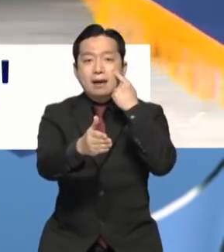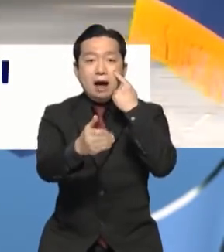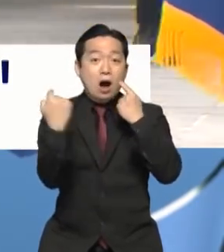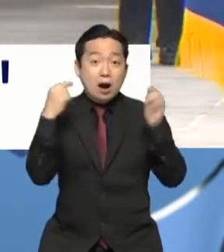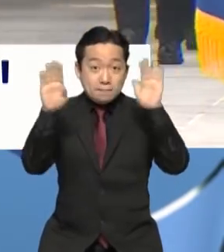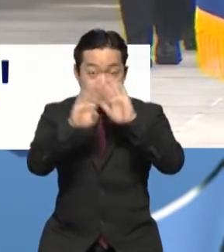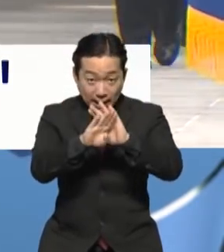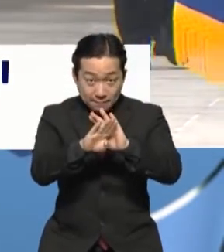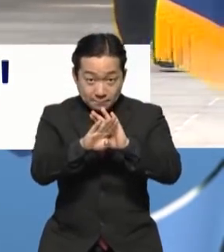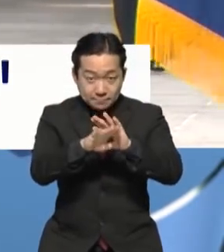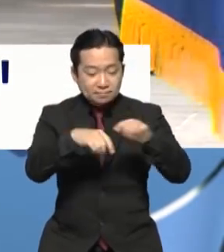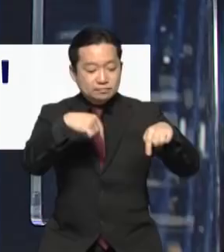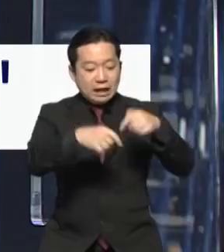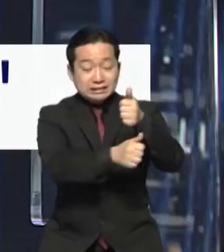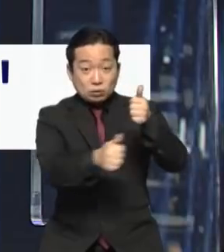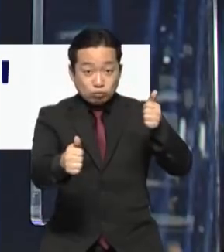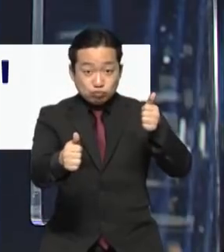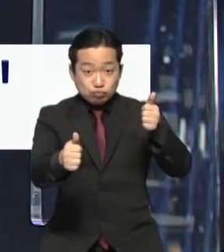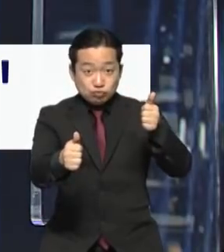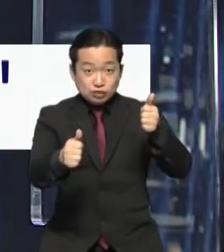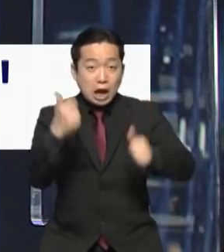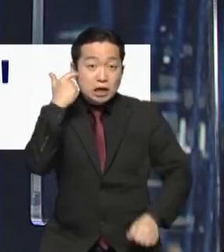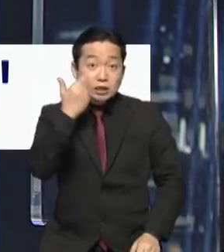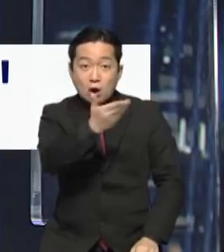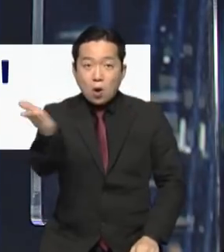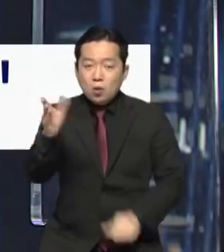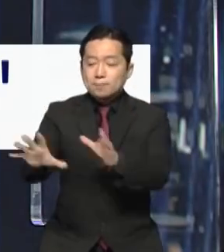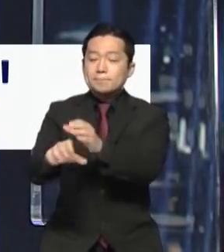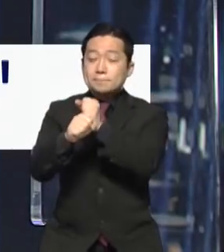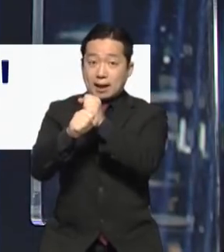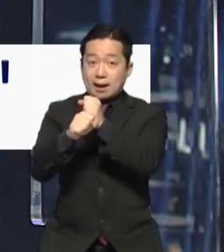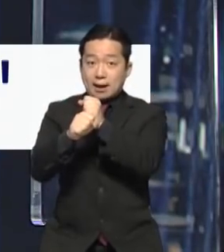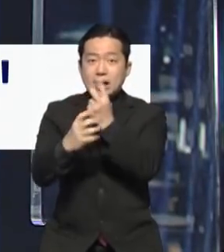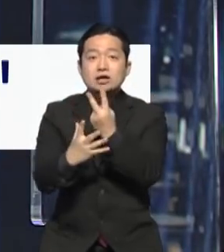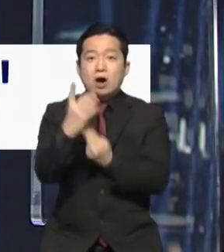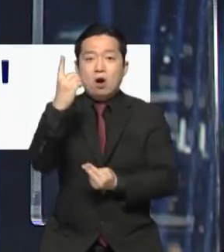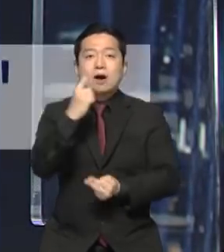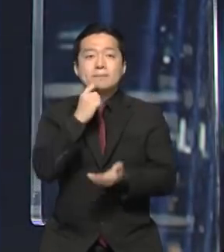지도부에 여론조사를 통한 단일화 제시 의사를 밝혔다고 합니다.